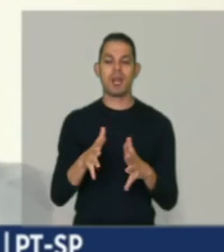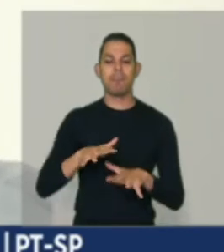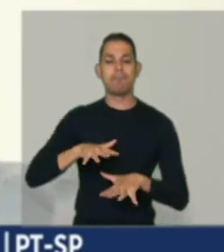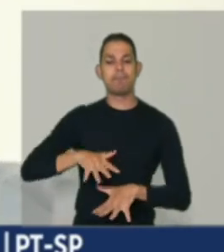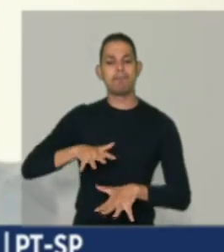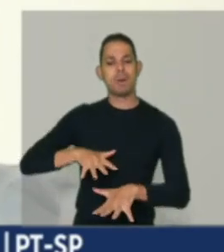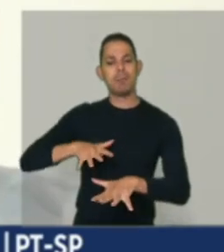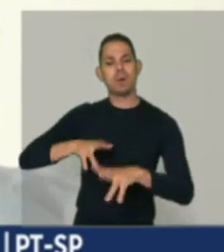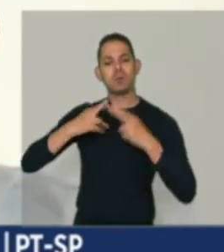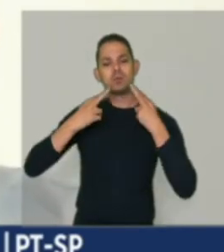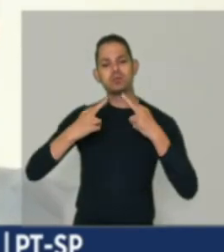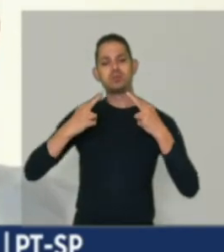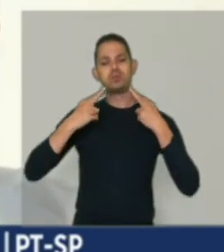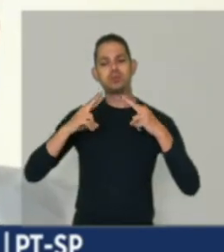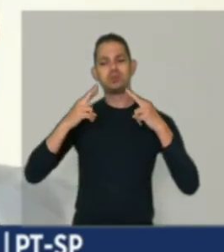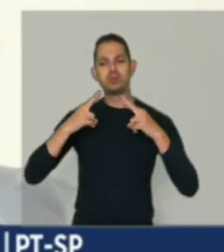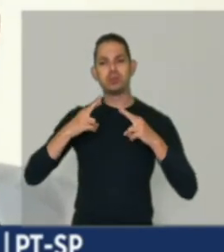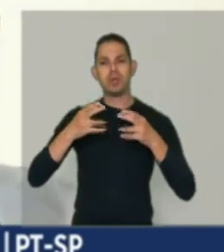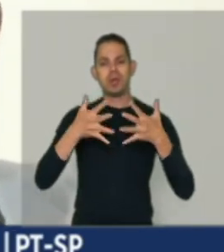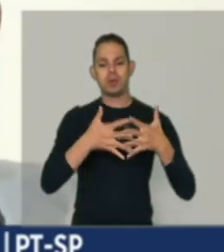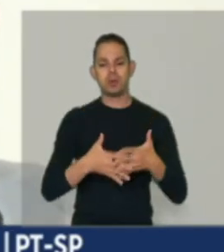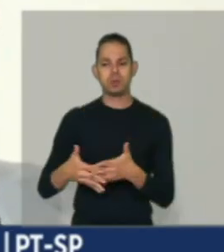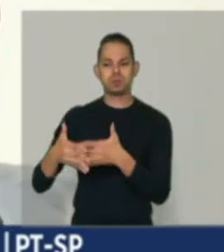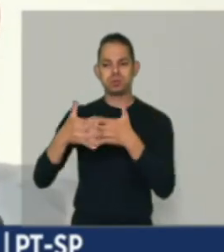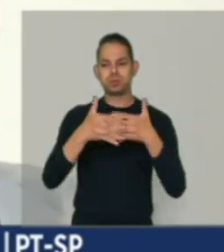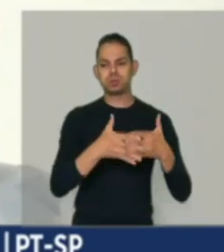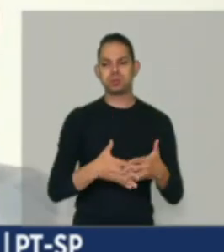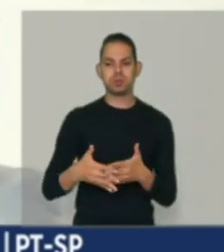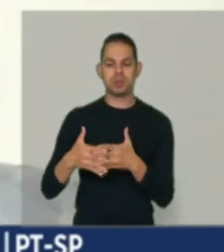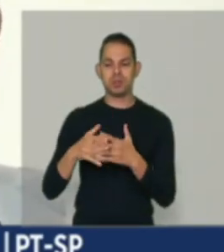CAMINHÕES PARA SAÍREM DO CEAGESP, O SENHOR CONHECE BEM, FICA ALI NA REGIÃO MERITO